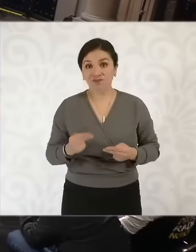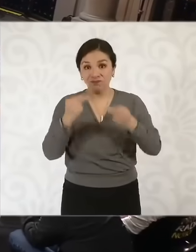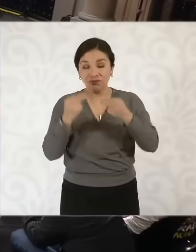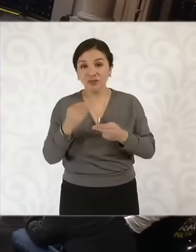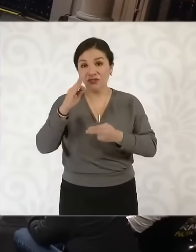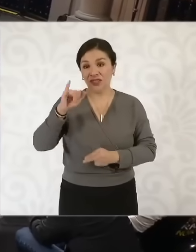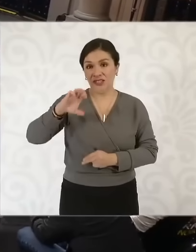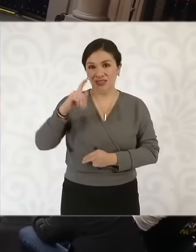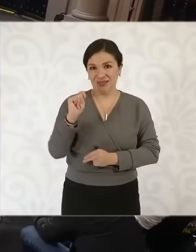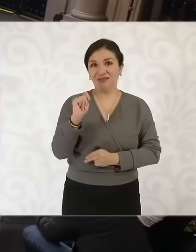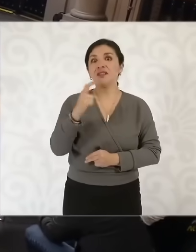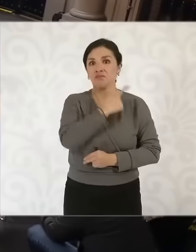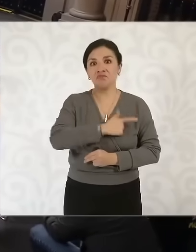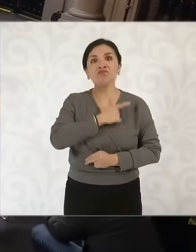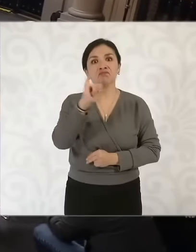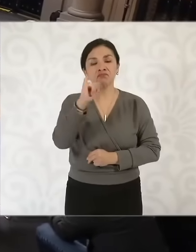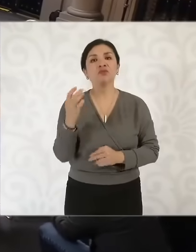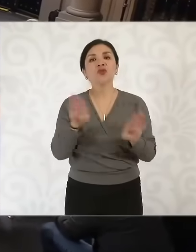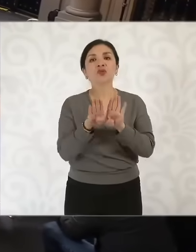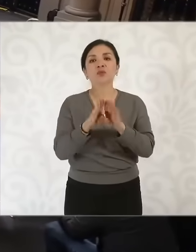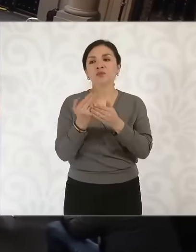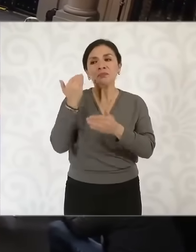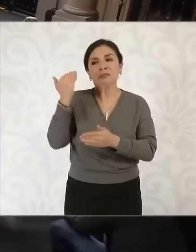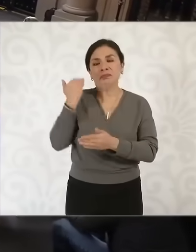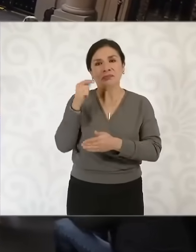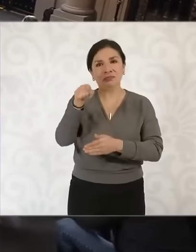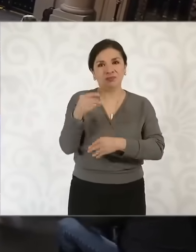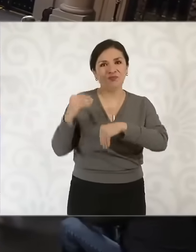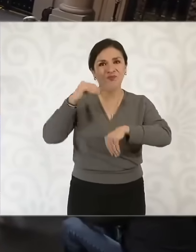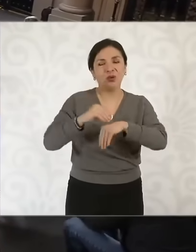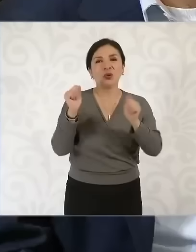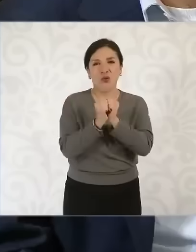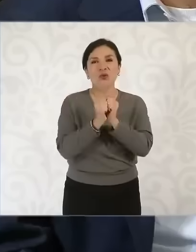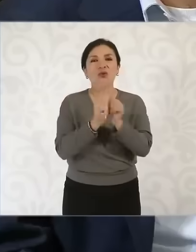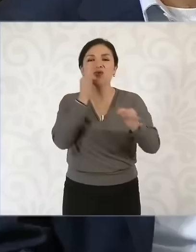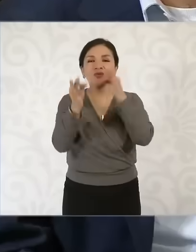¿les gustó la colocación que hubo en días recientes a través de estas notas estructuradas